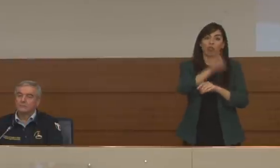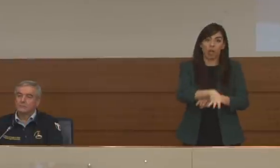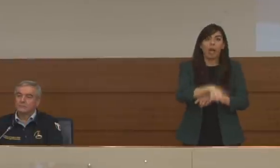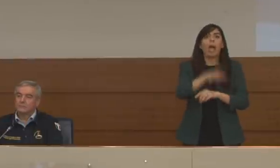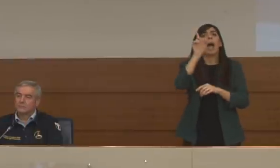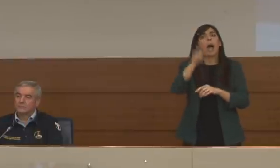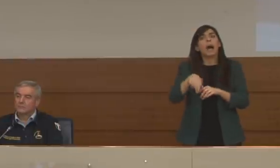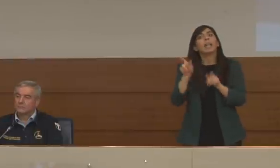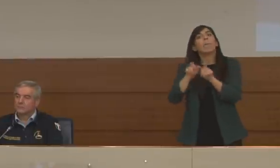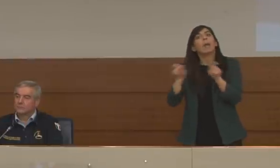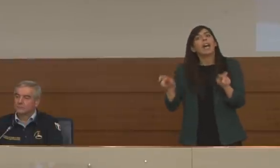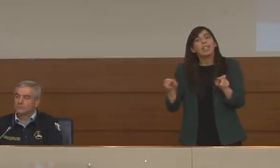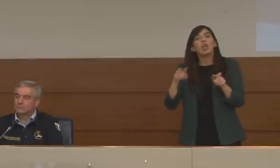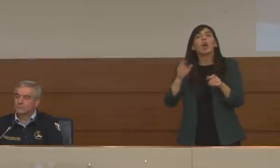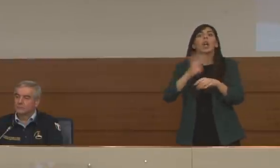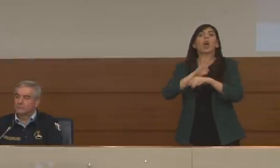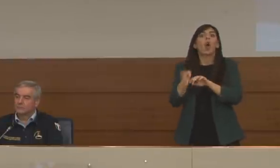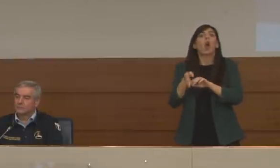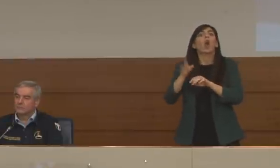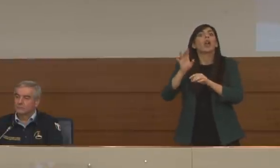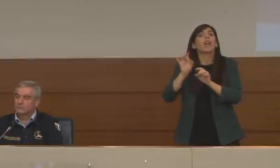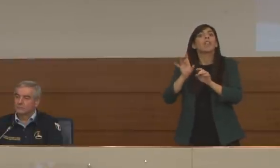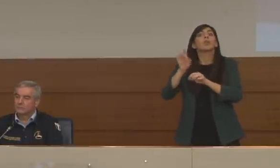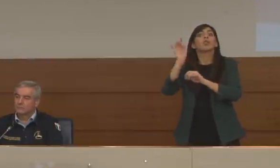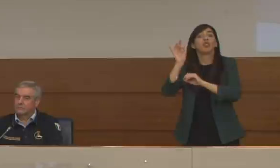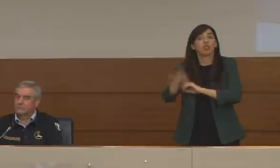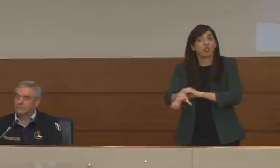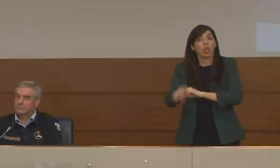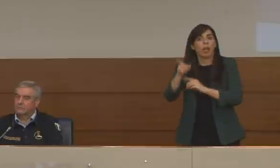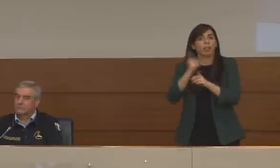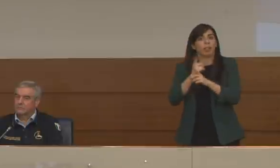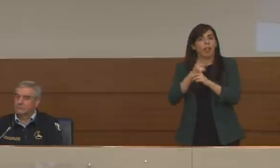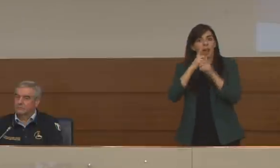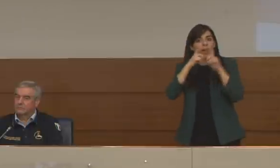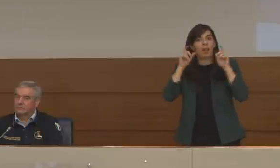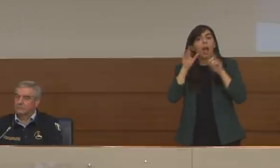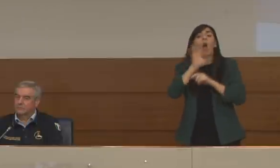portarle e parliamo delle persone più vulnerabili, più suscettibili,